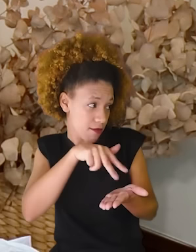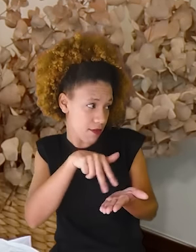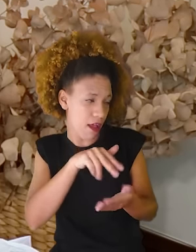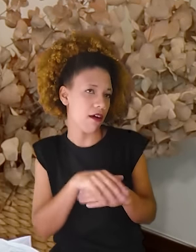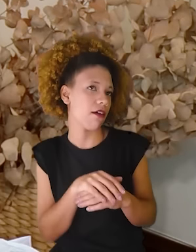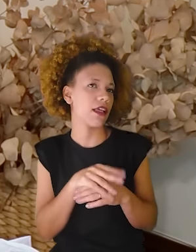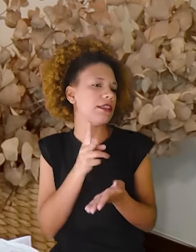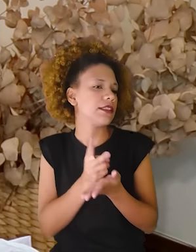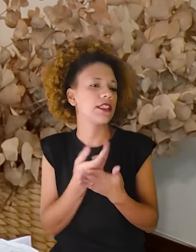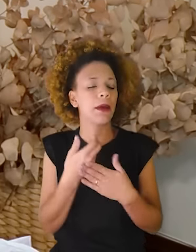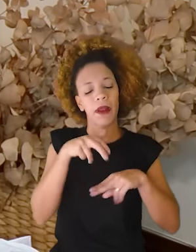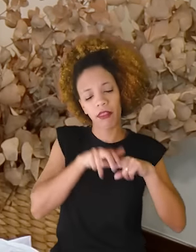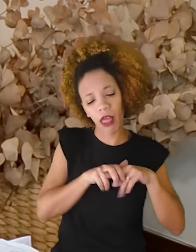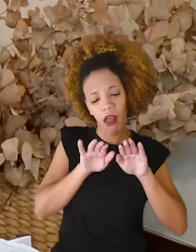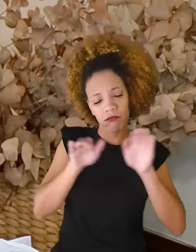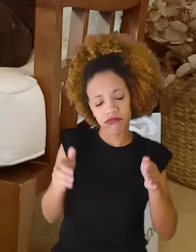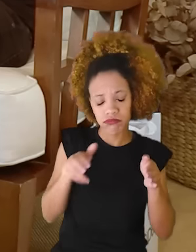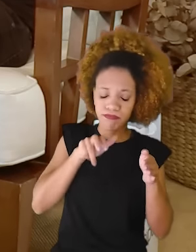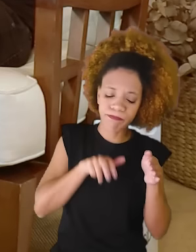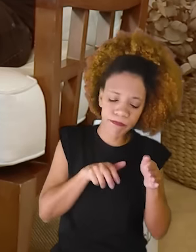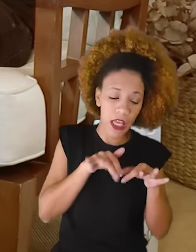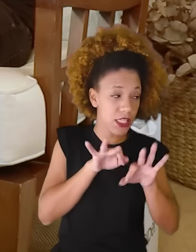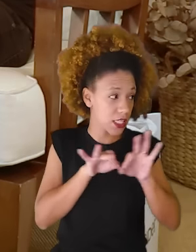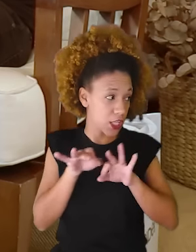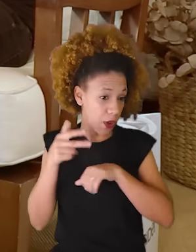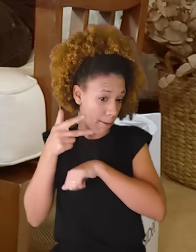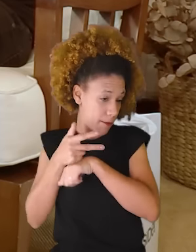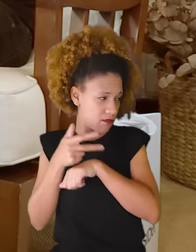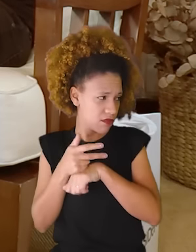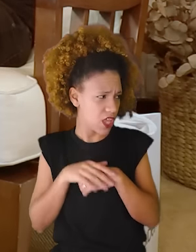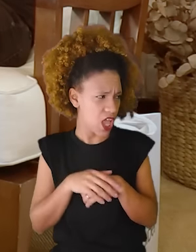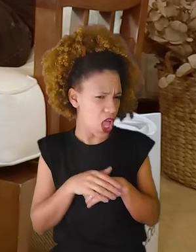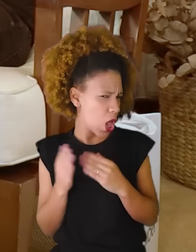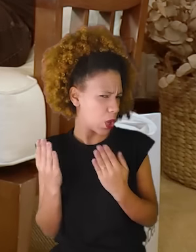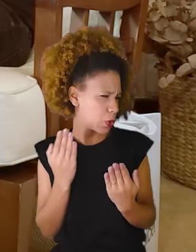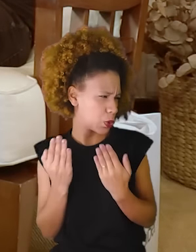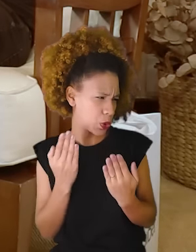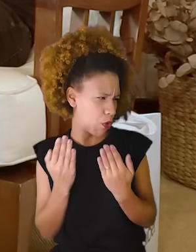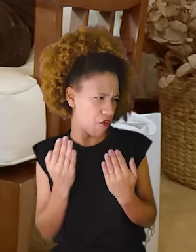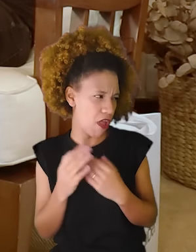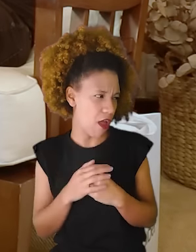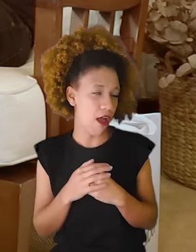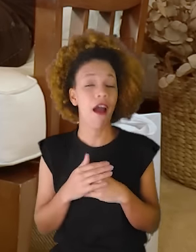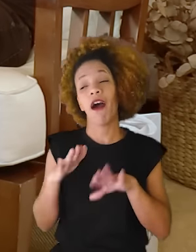pai que ele sempre tá ali na mesinha Aí você deixa preparado ele não desconfia assim sim às